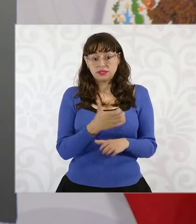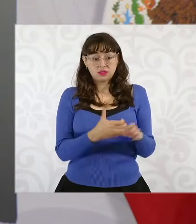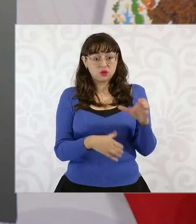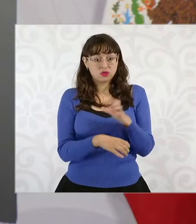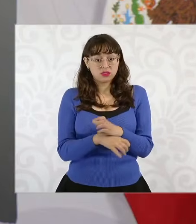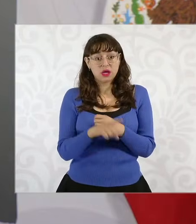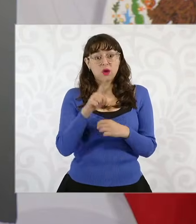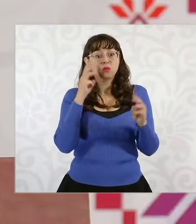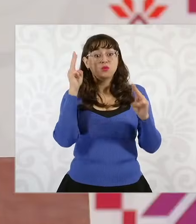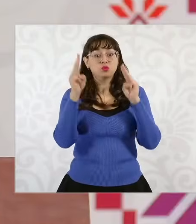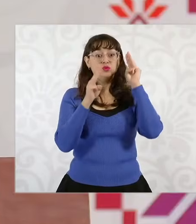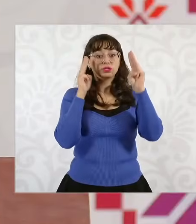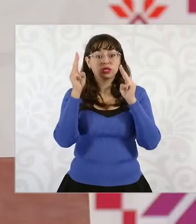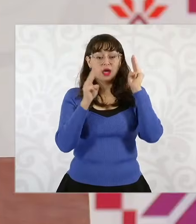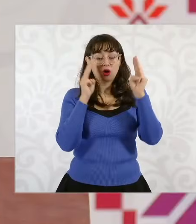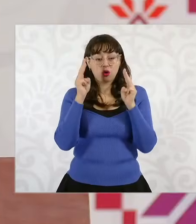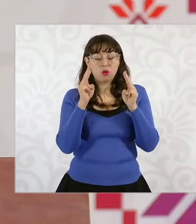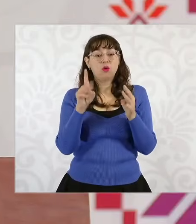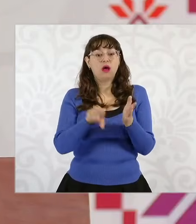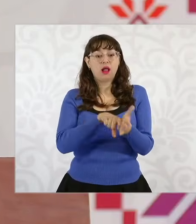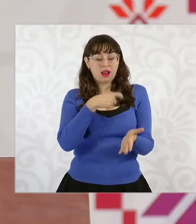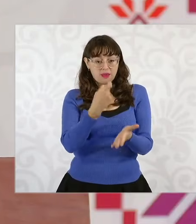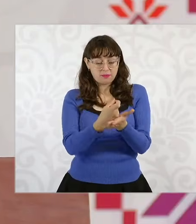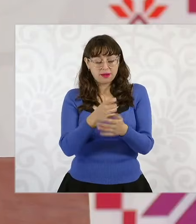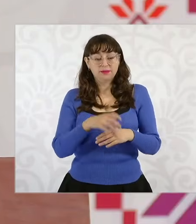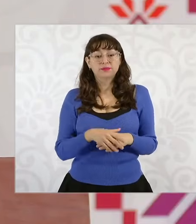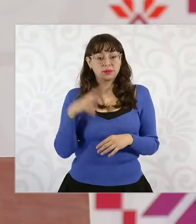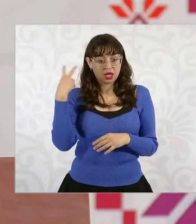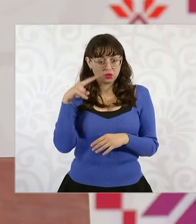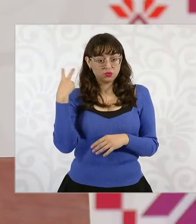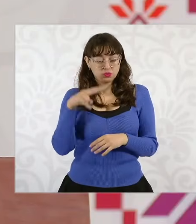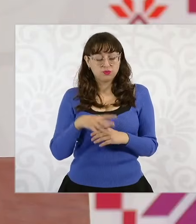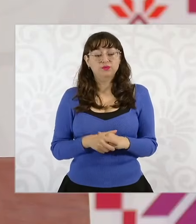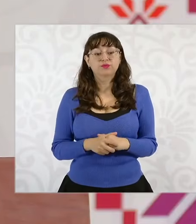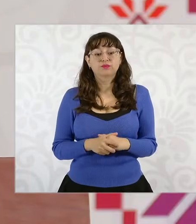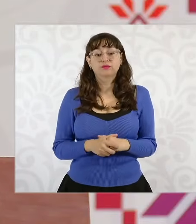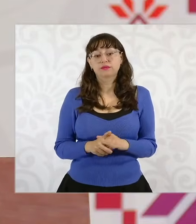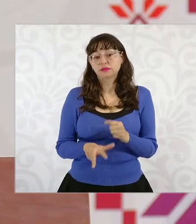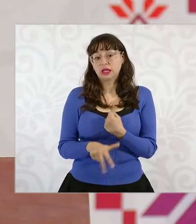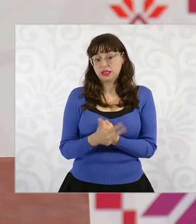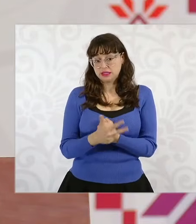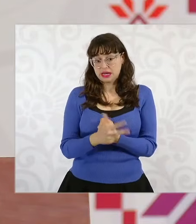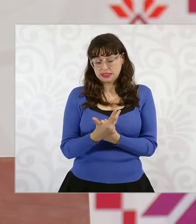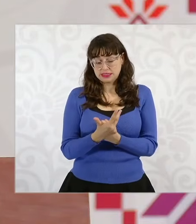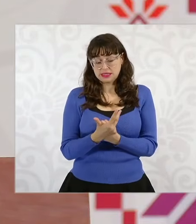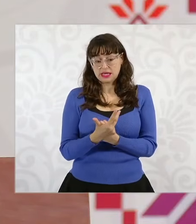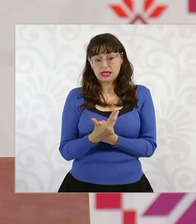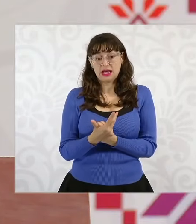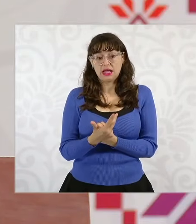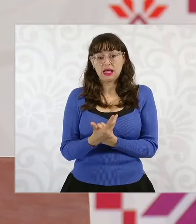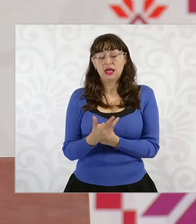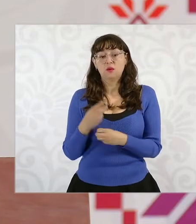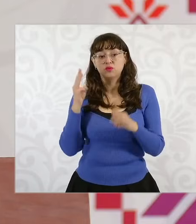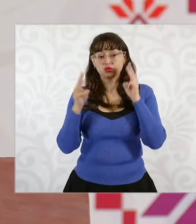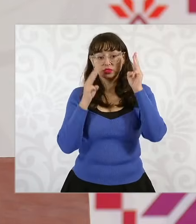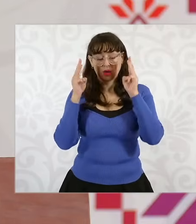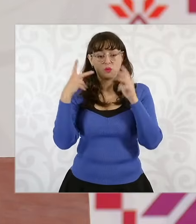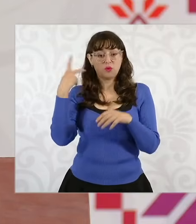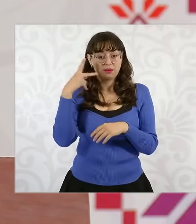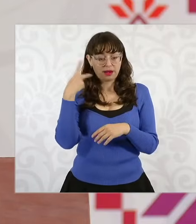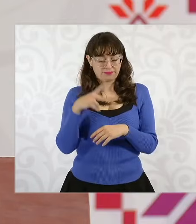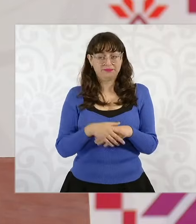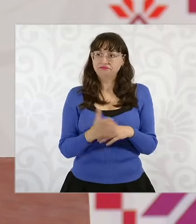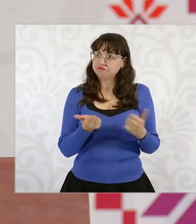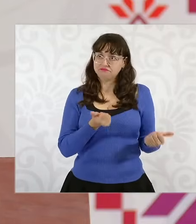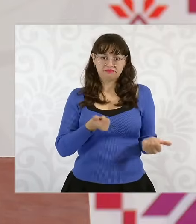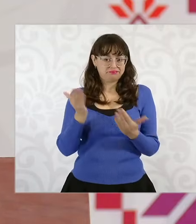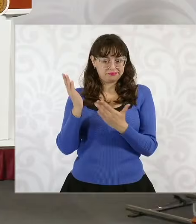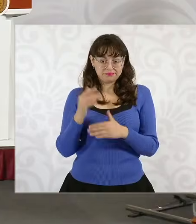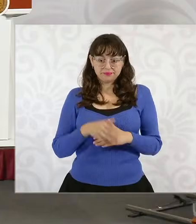del Museo Arqueológico de Jalapa de Veracruz y 13 de el Museo Amparo de Puebla. Y bueno,